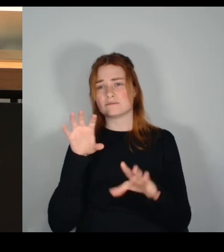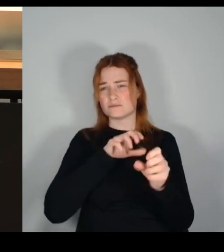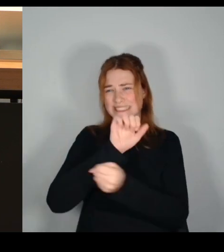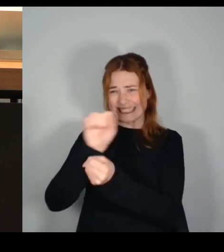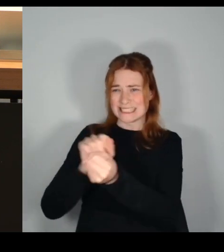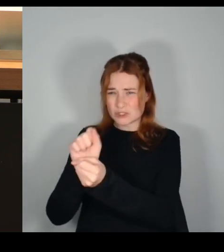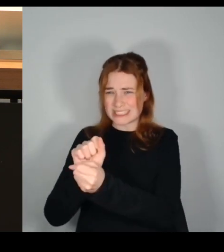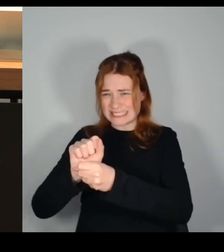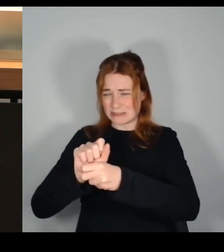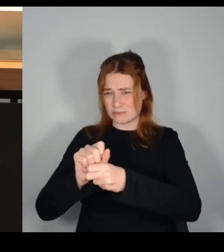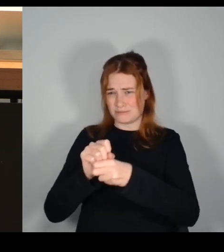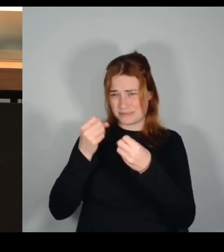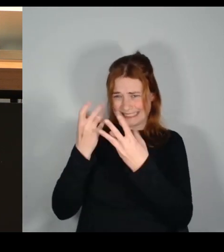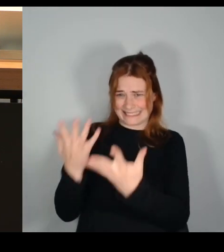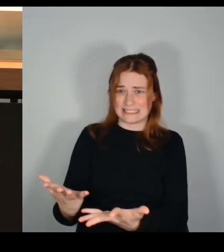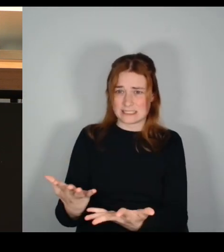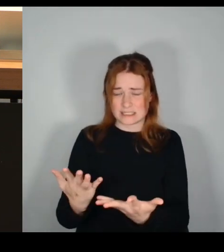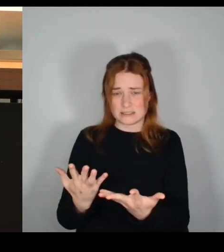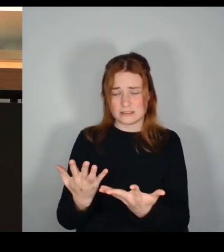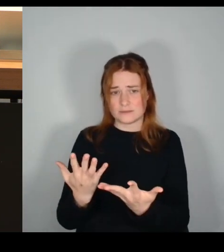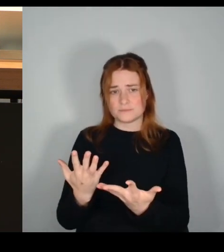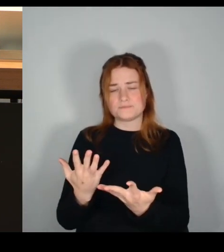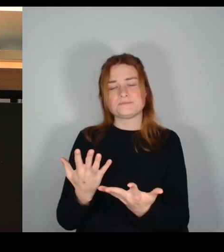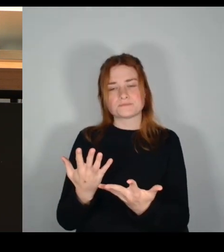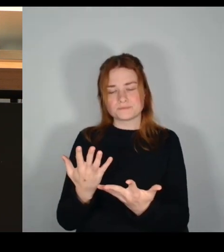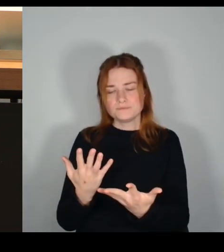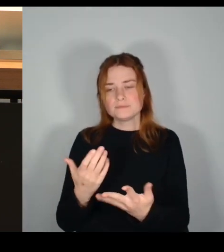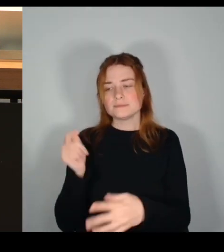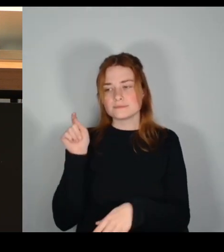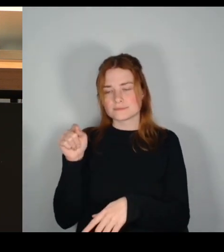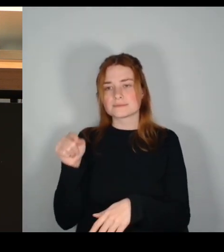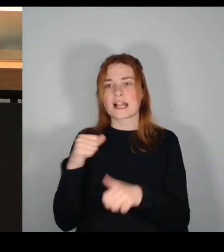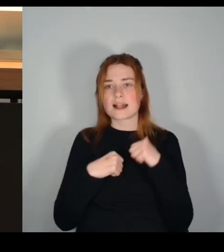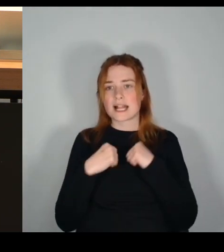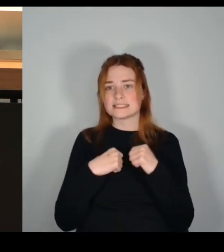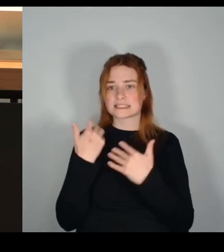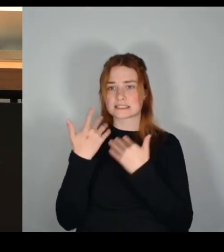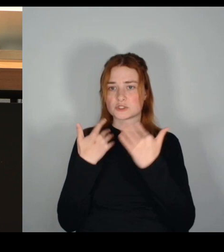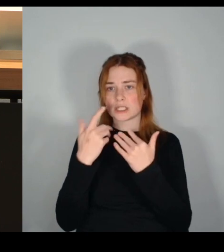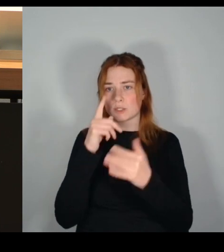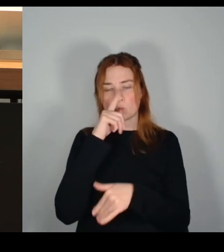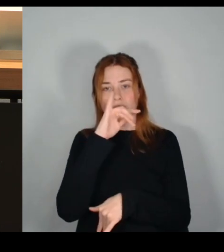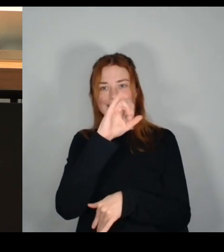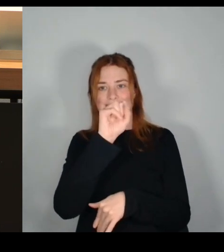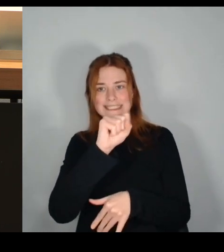nicht nur auf den IS zu verengen, sondern anzuerkennen, dass diese Gruppe in dieser Region seit vielen Jahrzehnten, wenn nicht